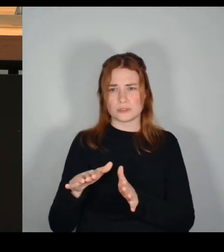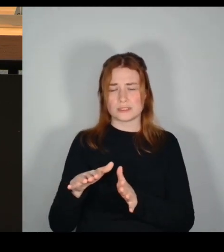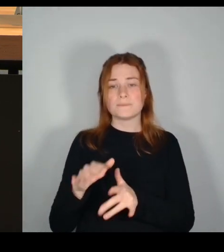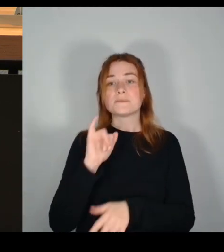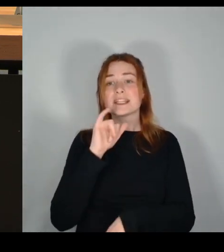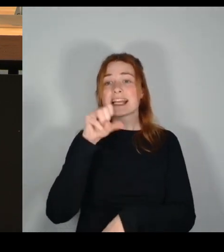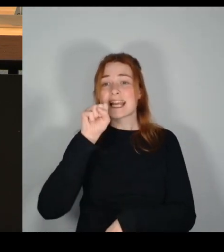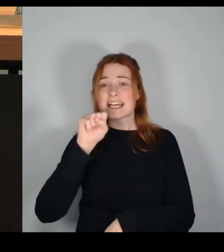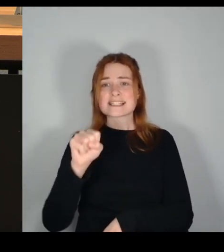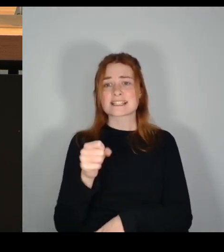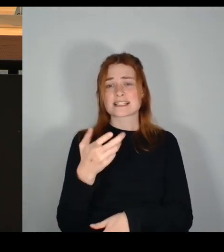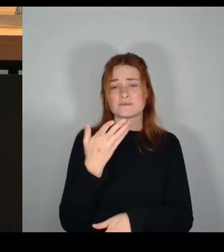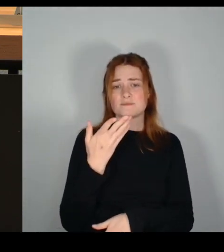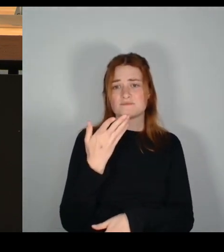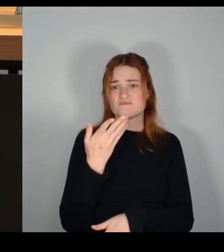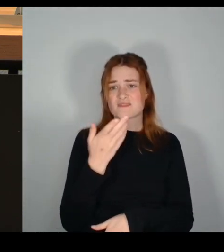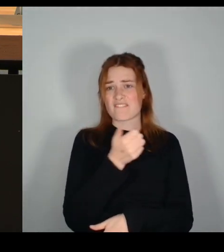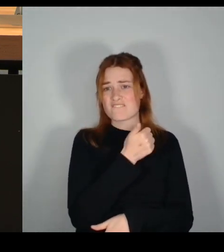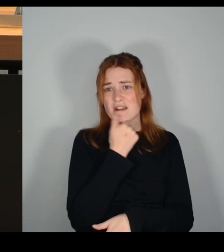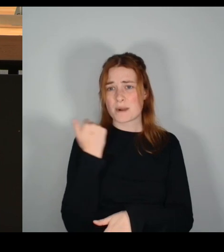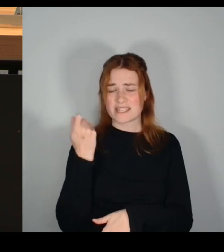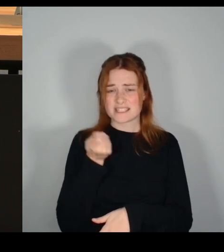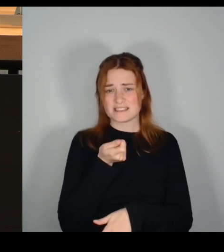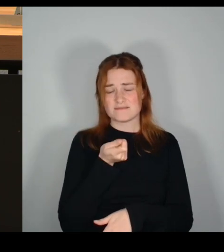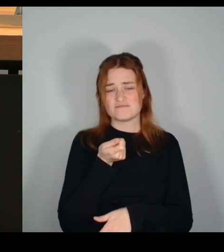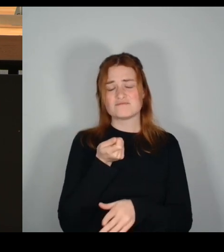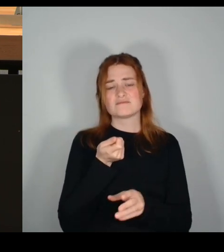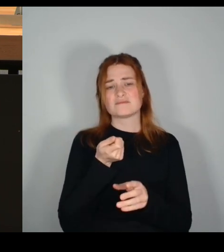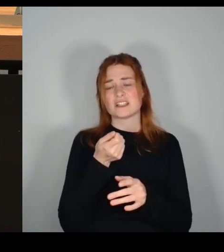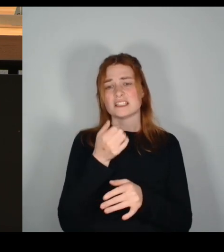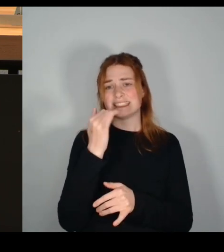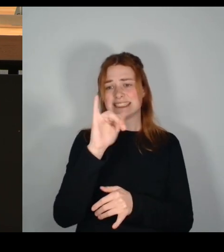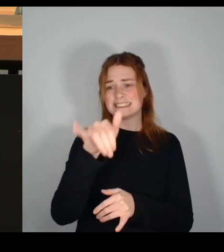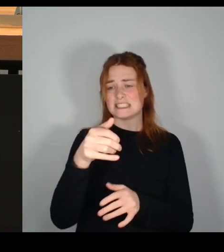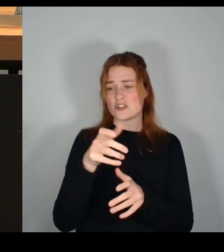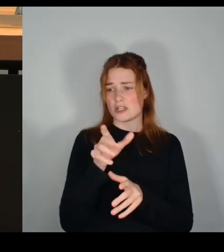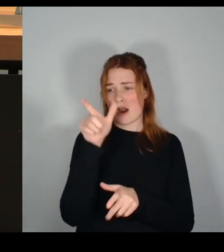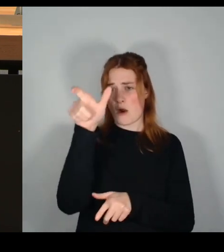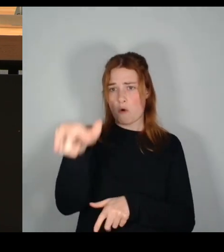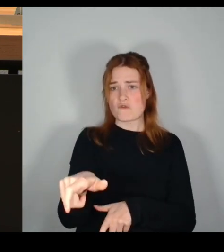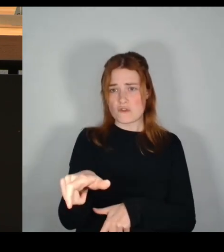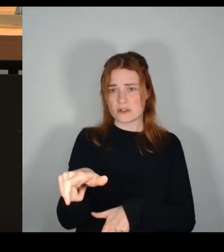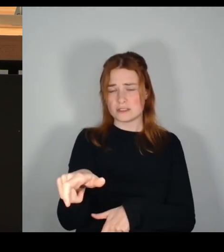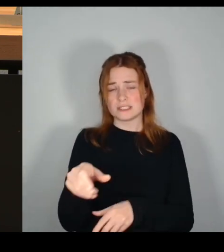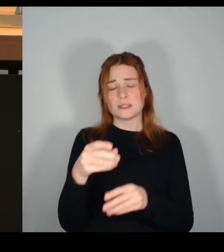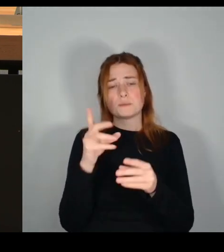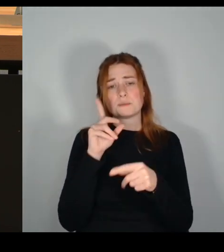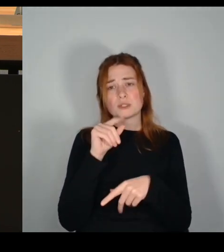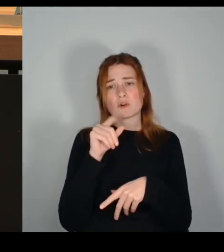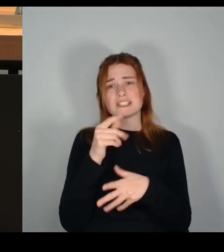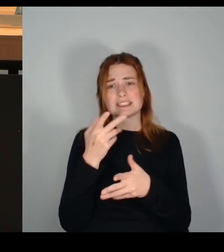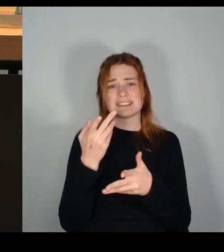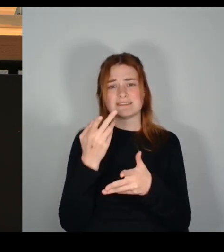um nichts geringeres als einen Genozid. Und meine Damen und Herren, das hat auch endlich der deutsche